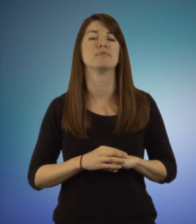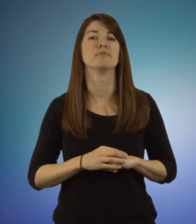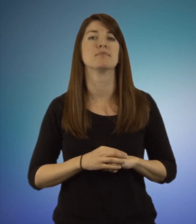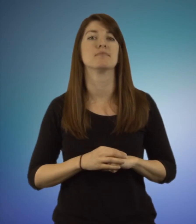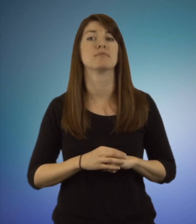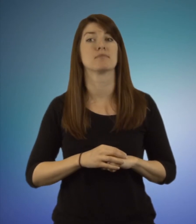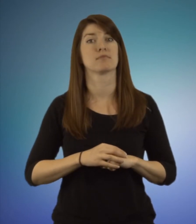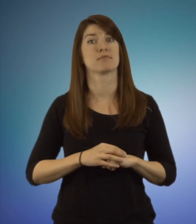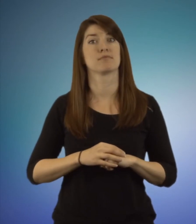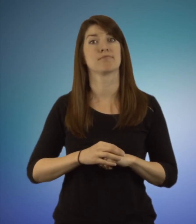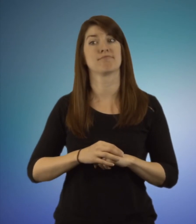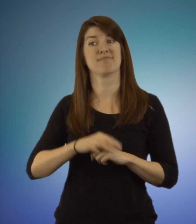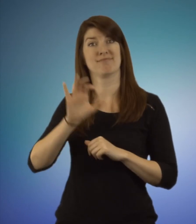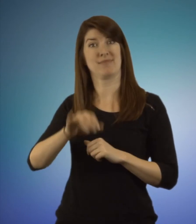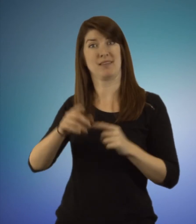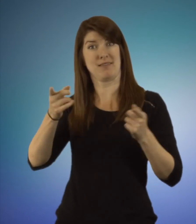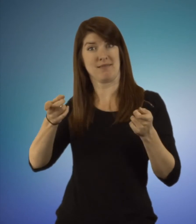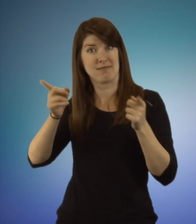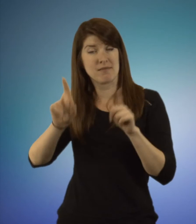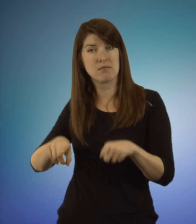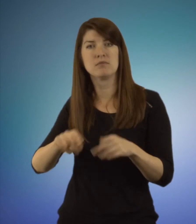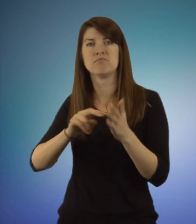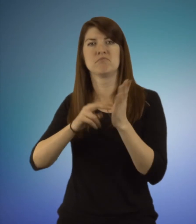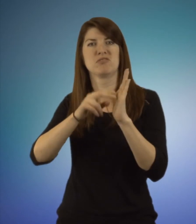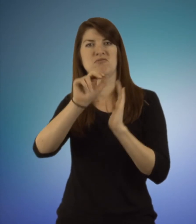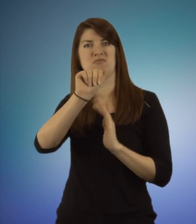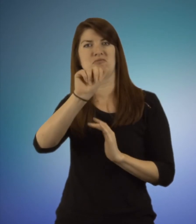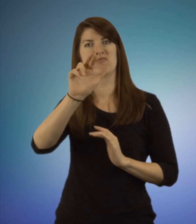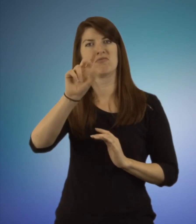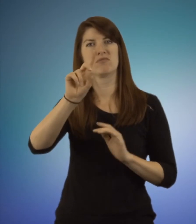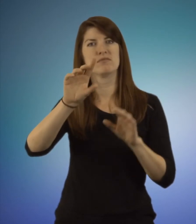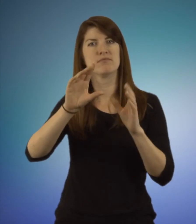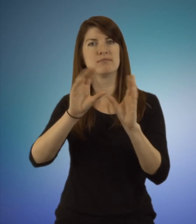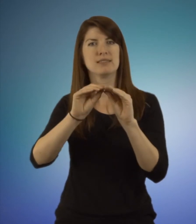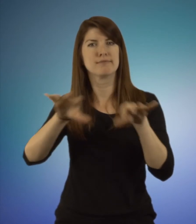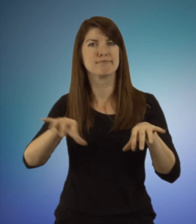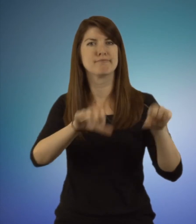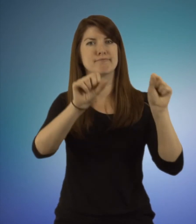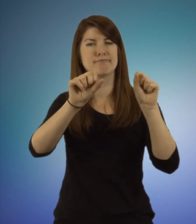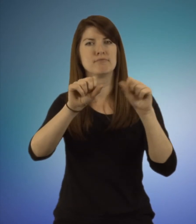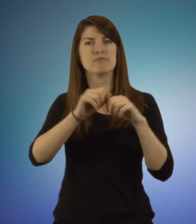un examen anual o despido de los servicios, así que debería haber una admisión de servicios,